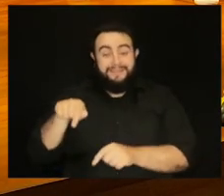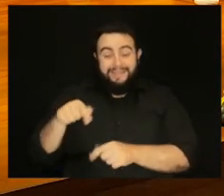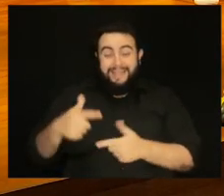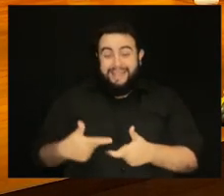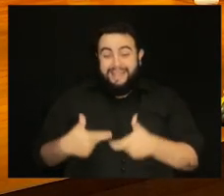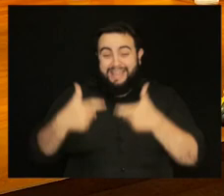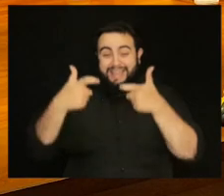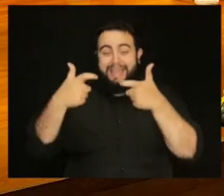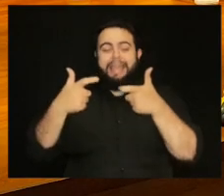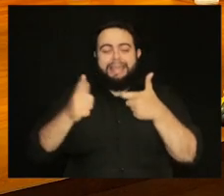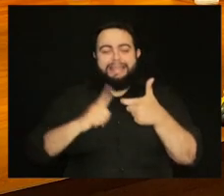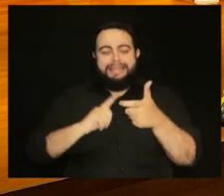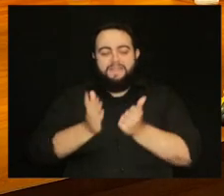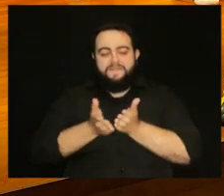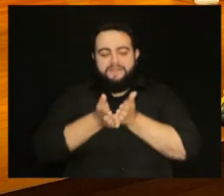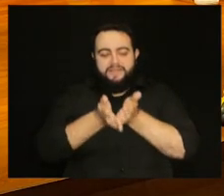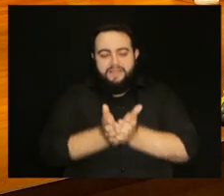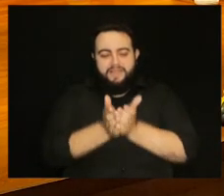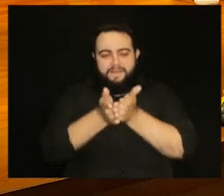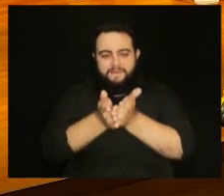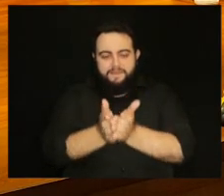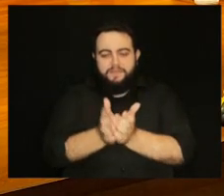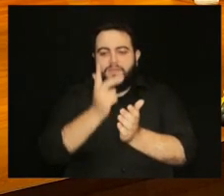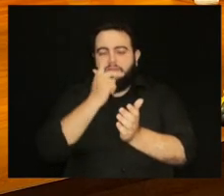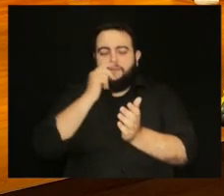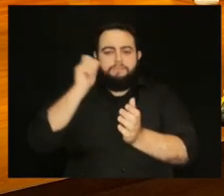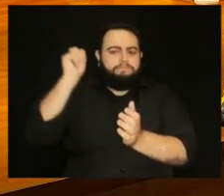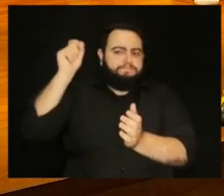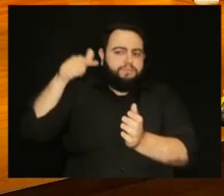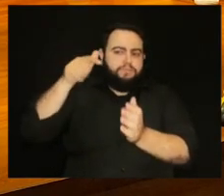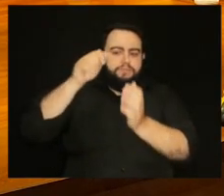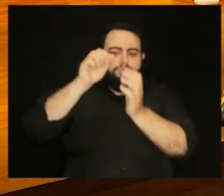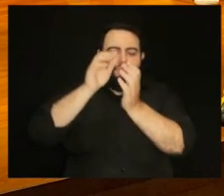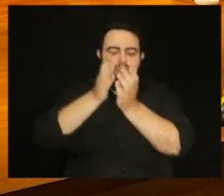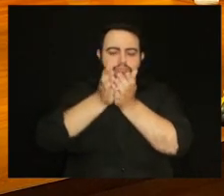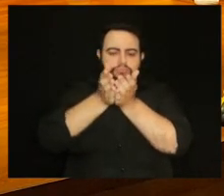navio que vinha trazendo discos. Os caras se dão conta que não podem mais fazer isso. Então a